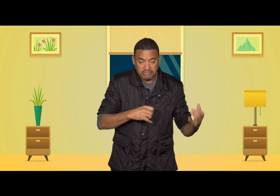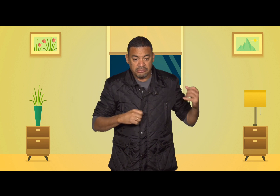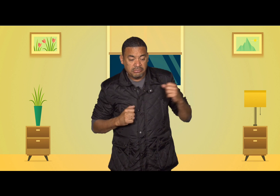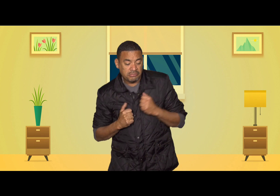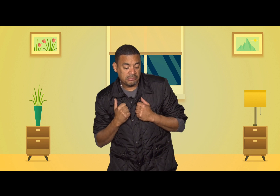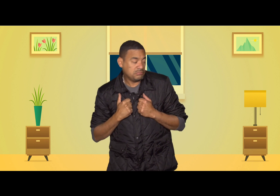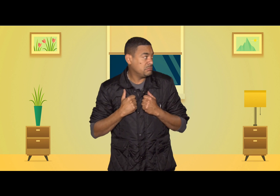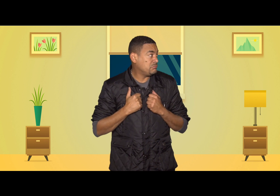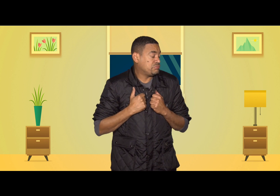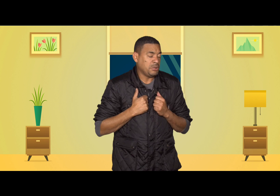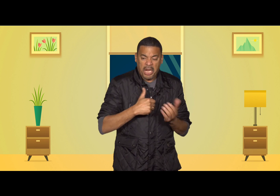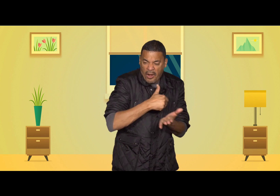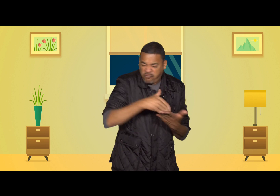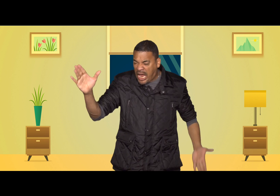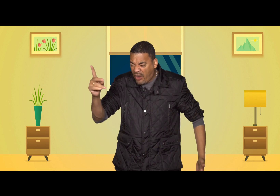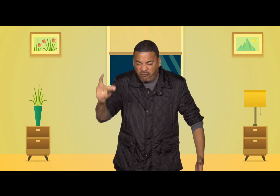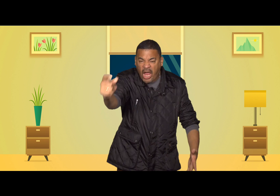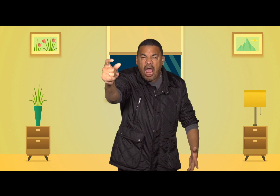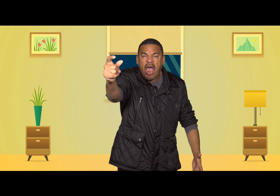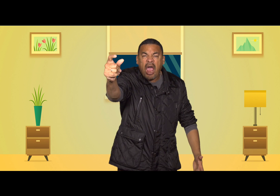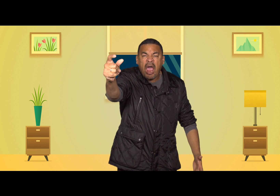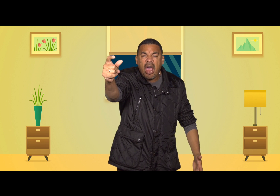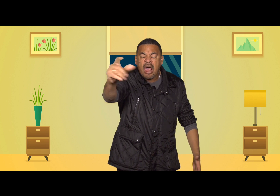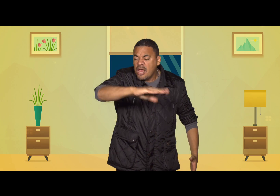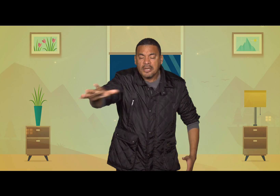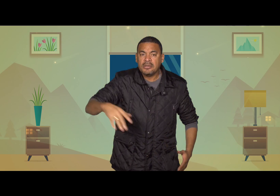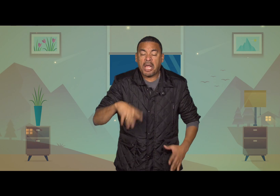y del otro lado llevaba el violín. “¡Fuera, ya!” le gritó su papá una última vez.